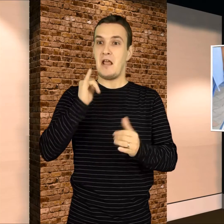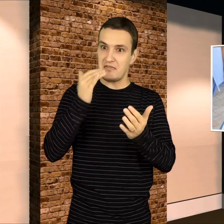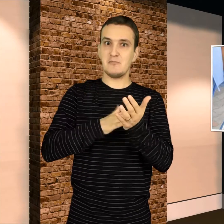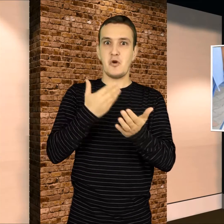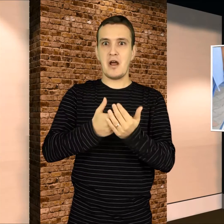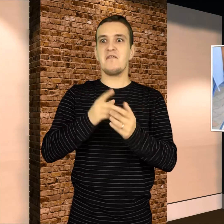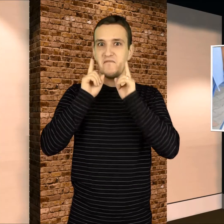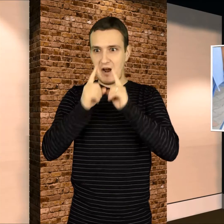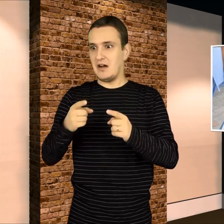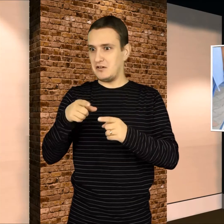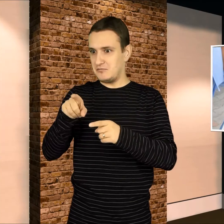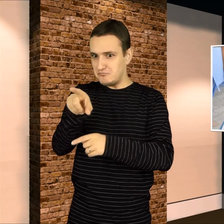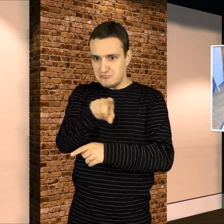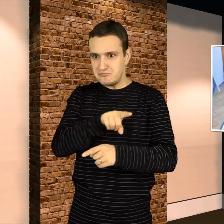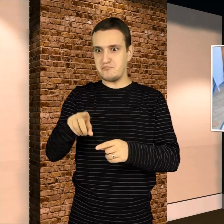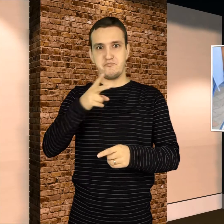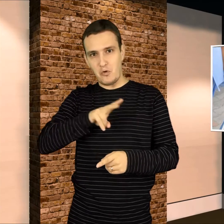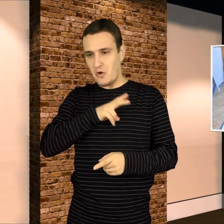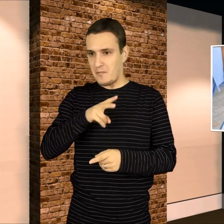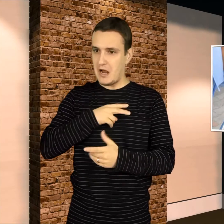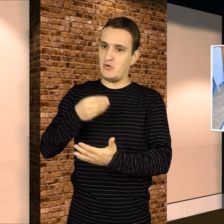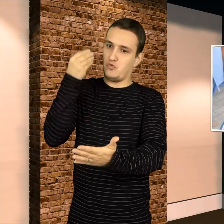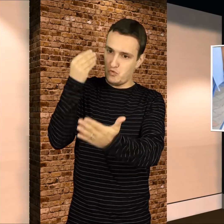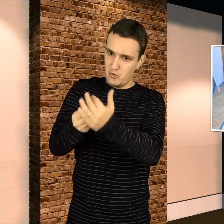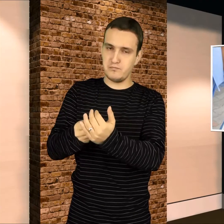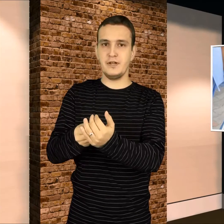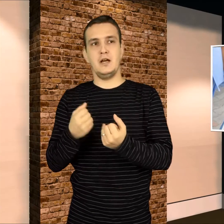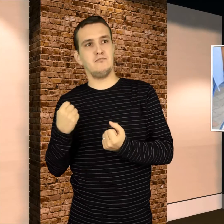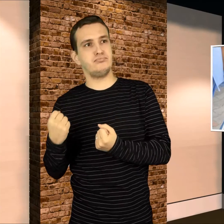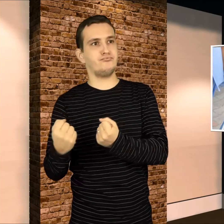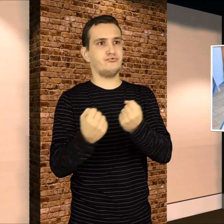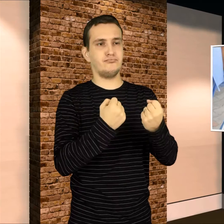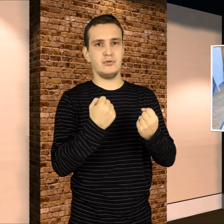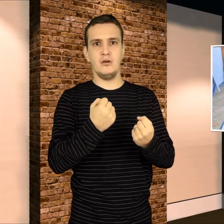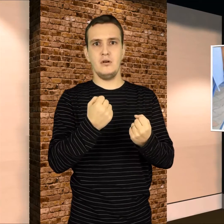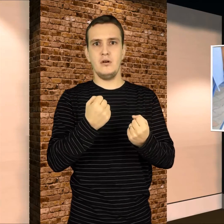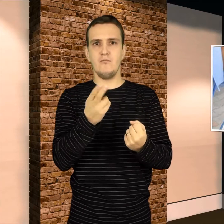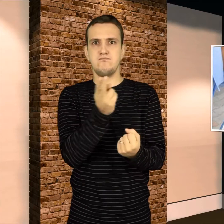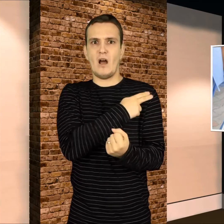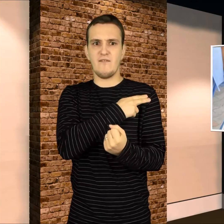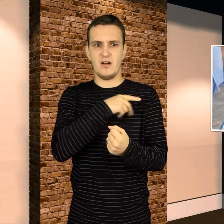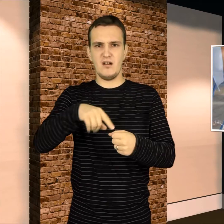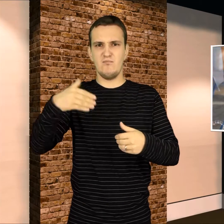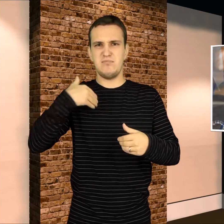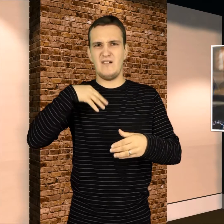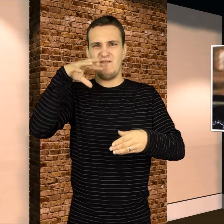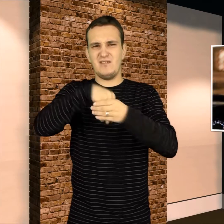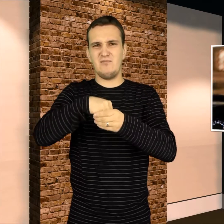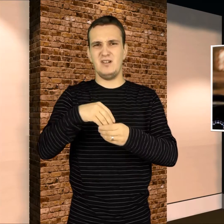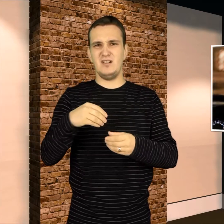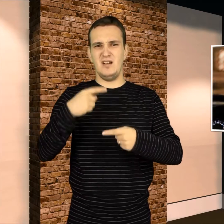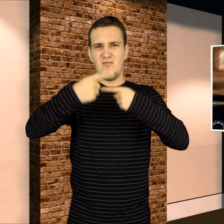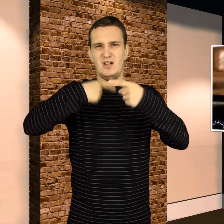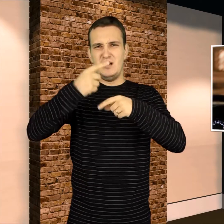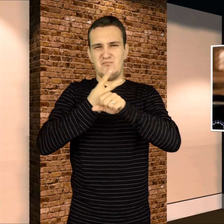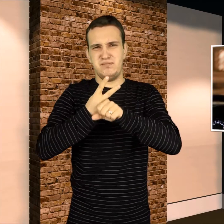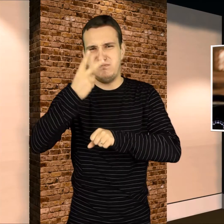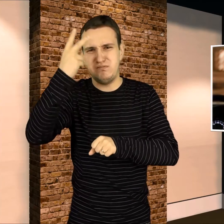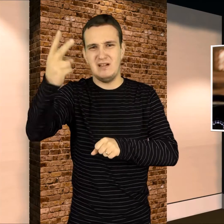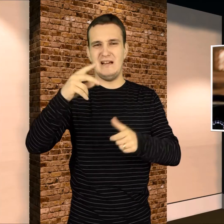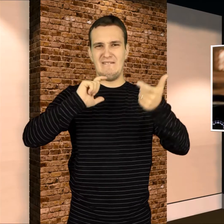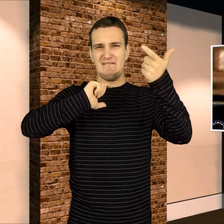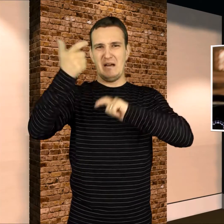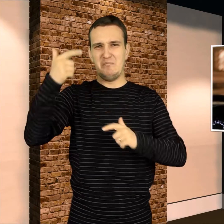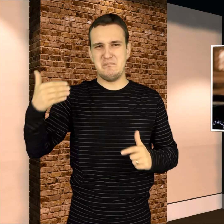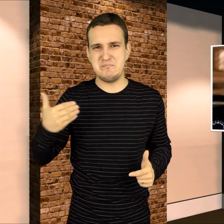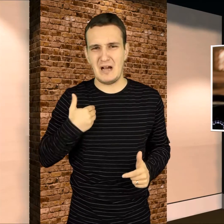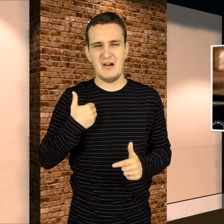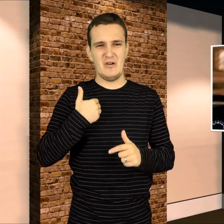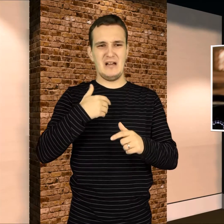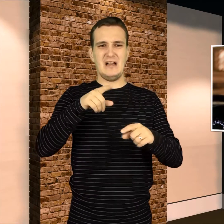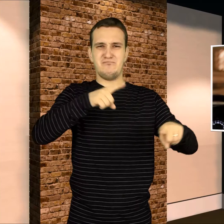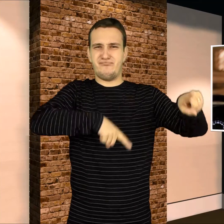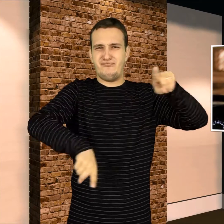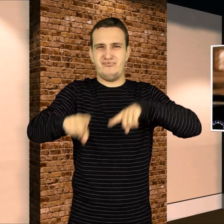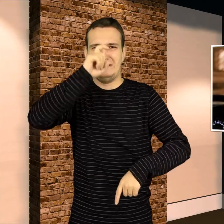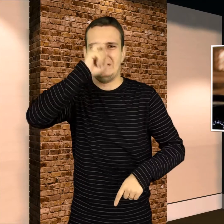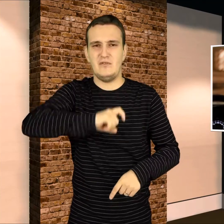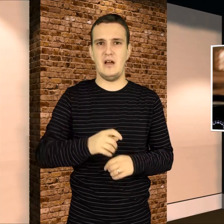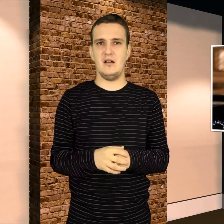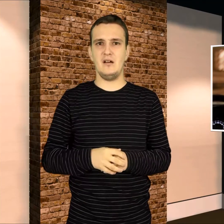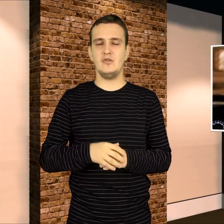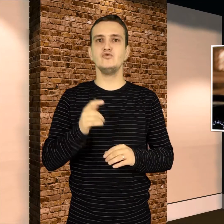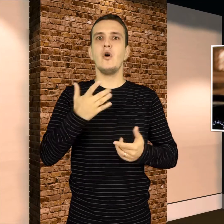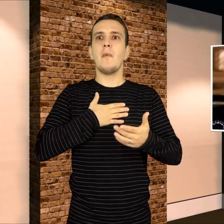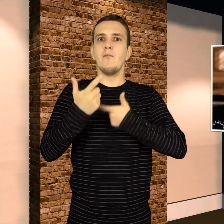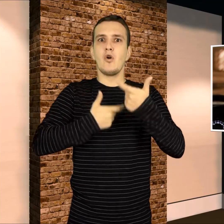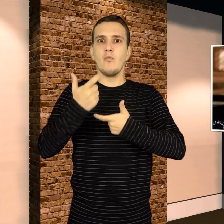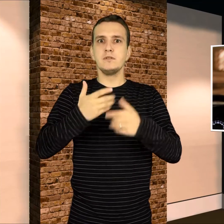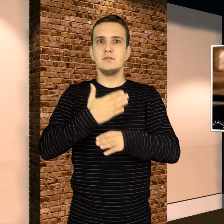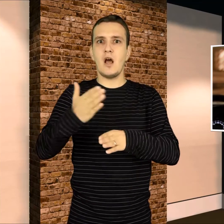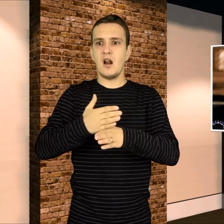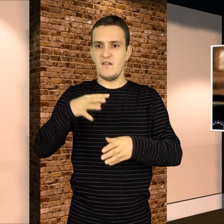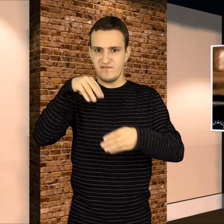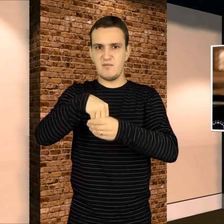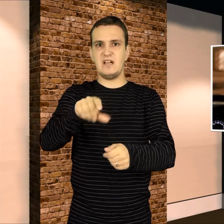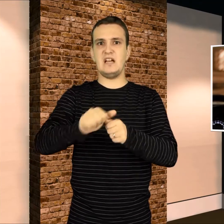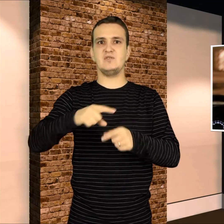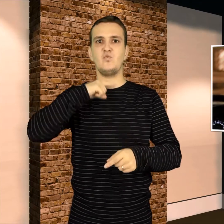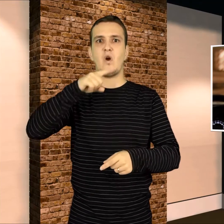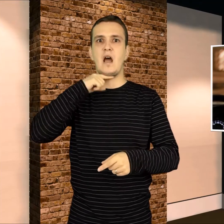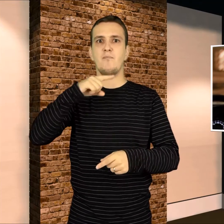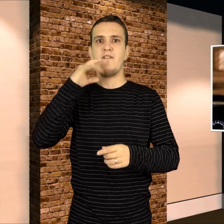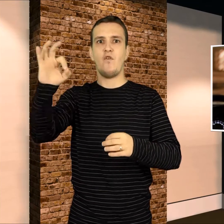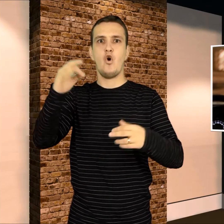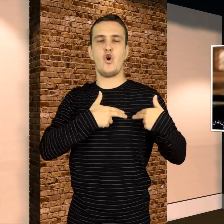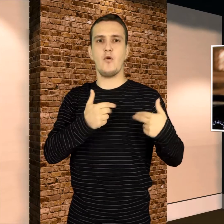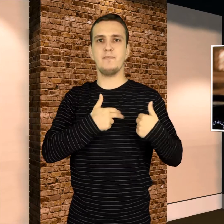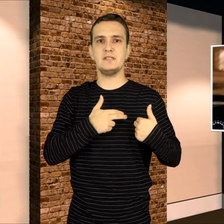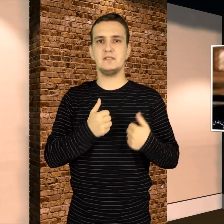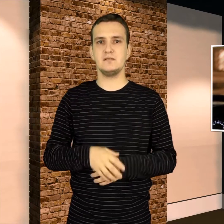Często sprzedawcy zapewniają nas o doskonałym stanie pojazdu - co robić, gdy zapewnienia okażą się kłamstwem?